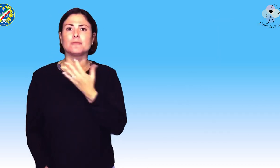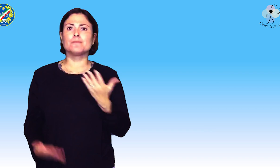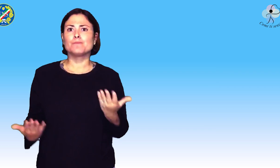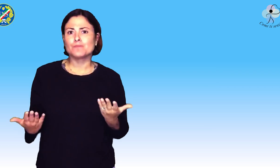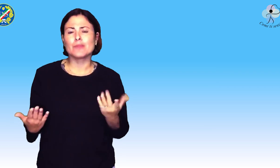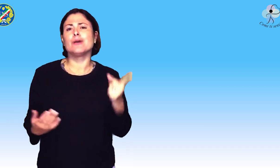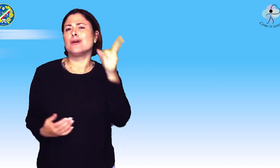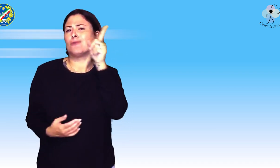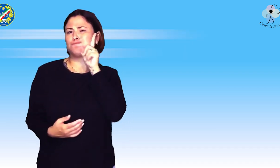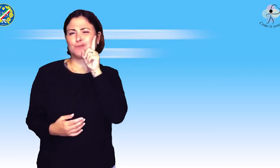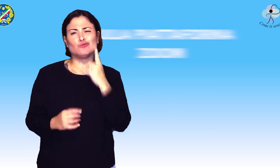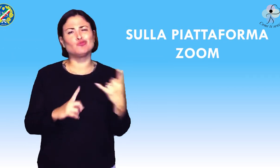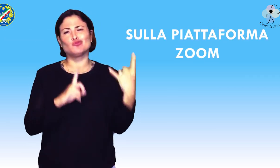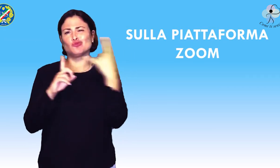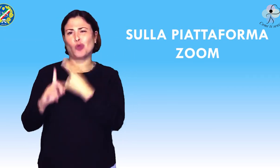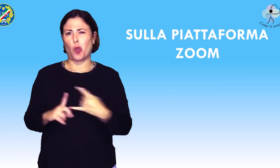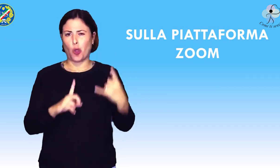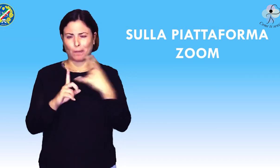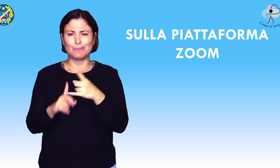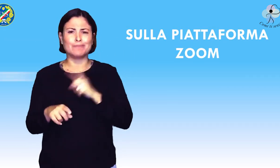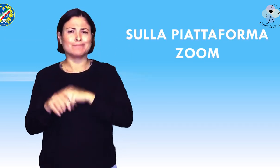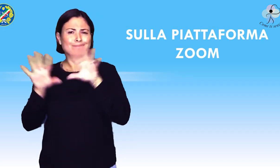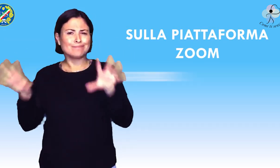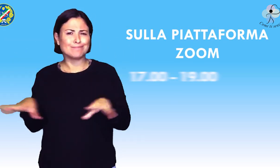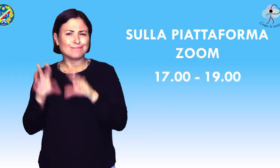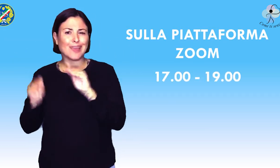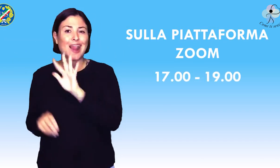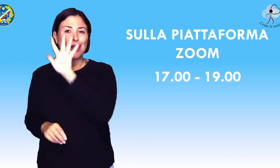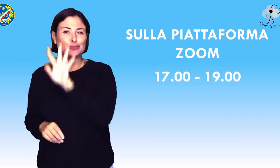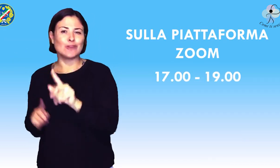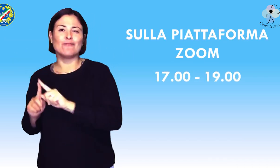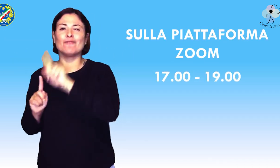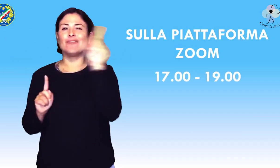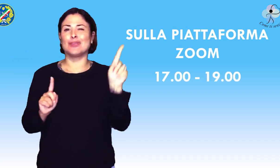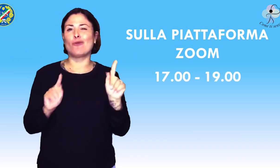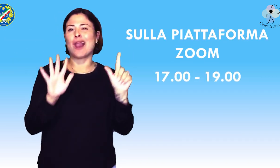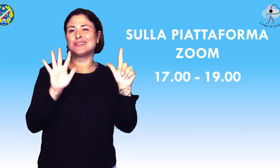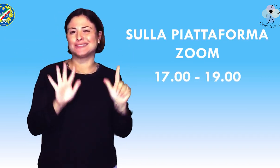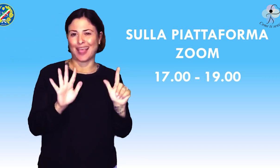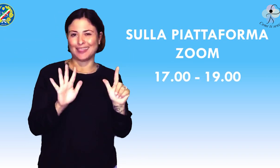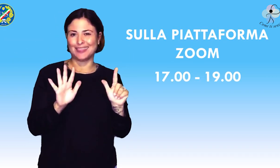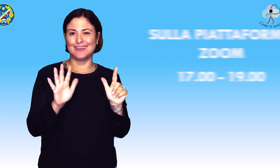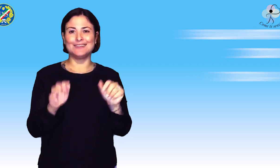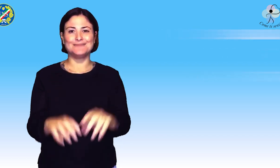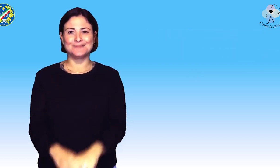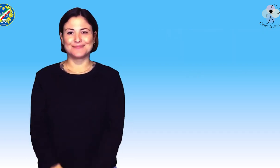Tutti e 3 gli incontri saranno online sulla piattaforma ZOOM dalle 17 alle 19.